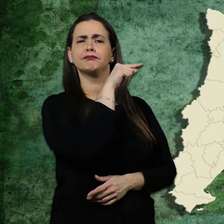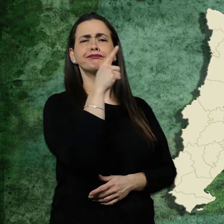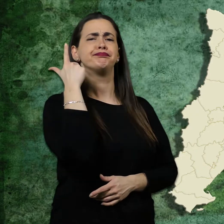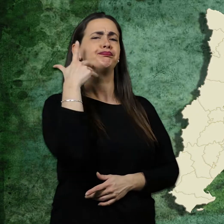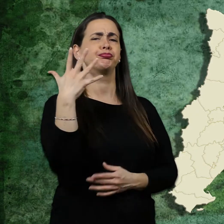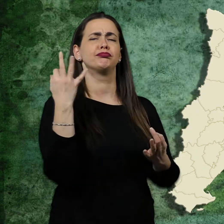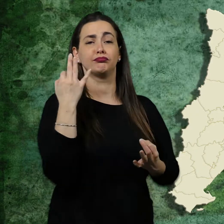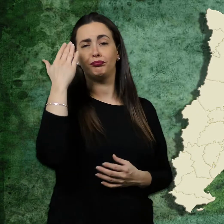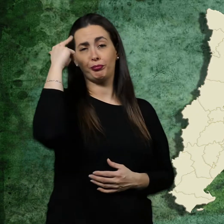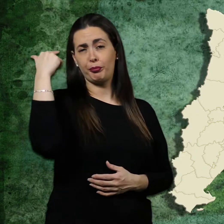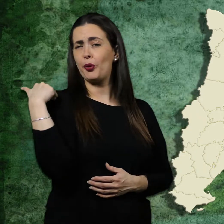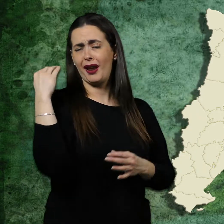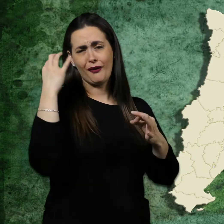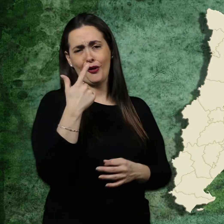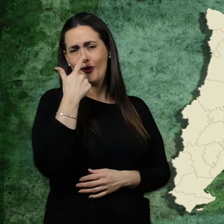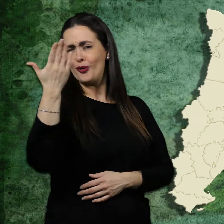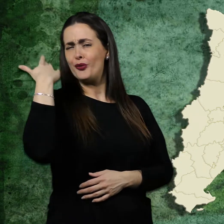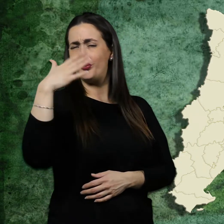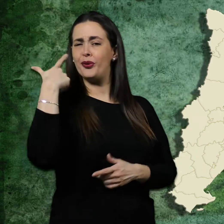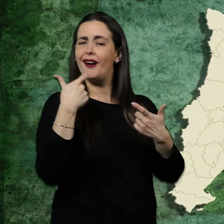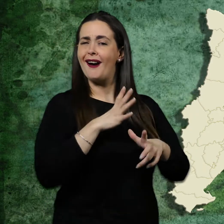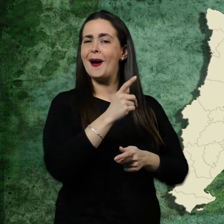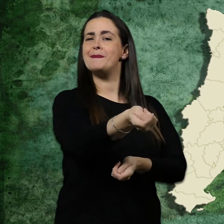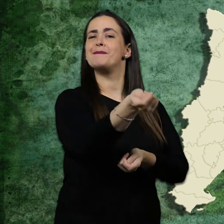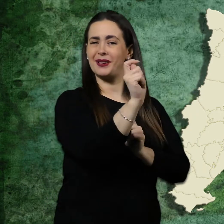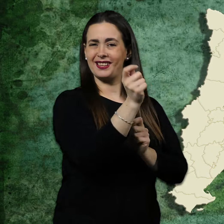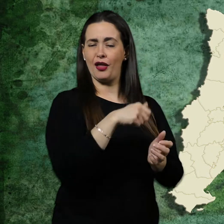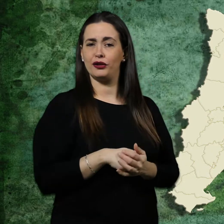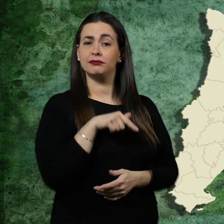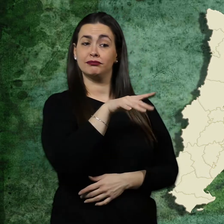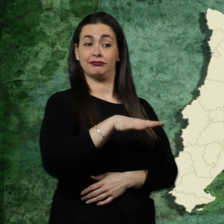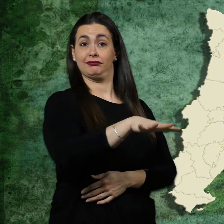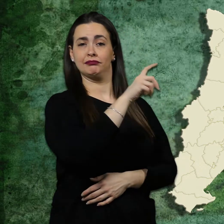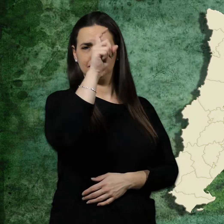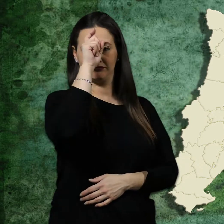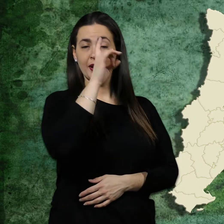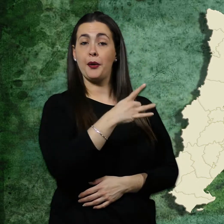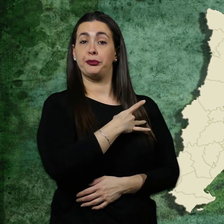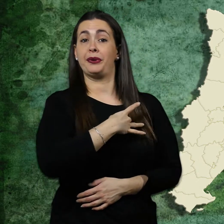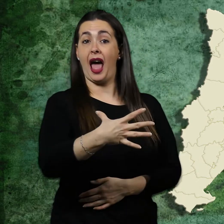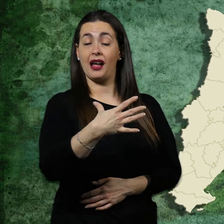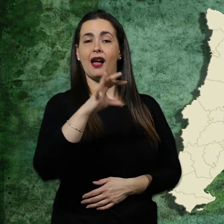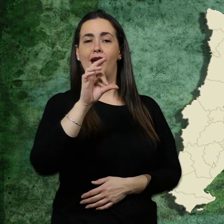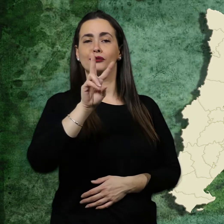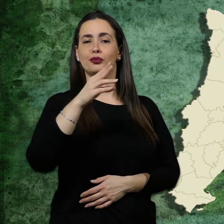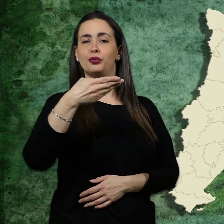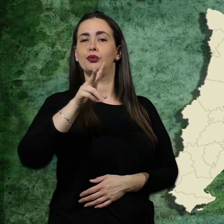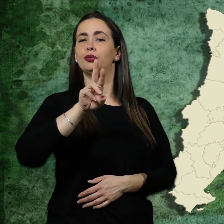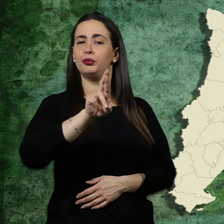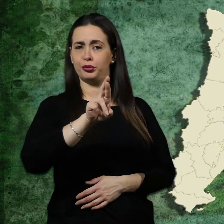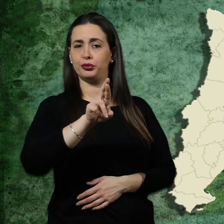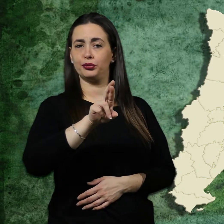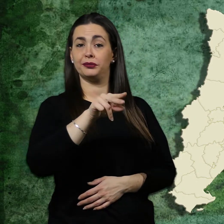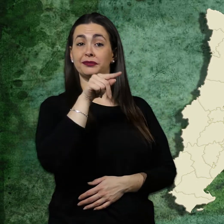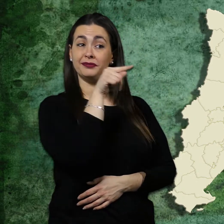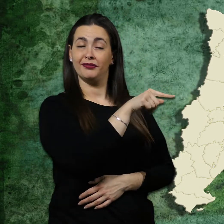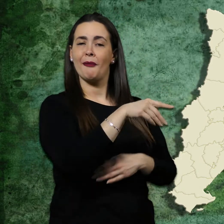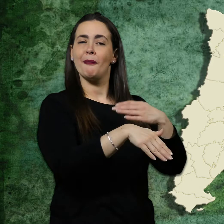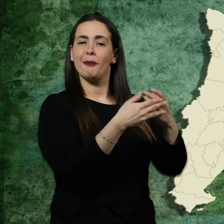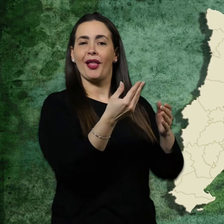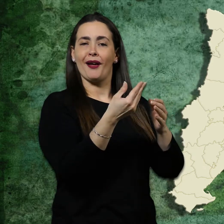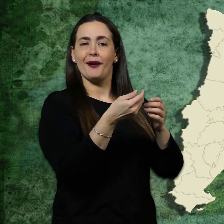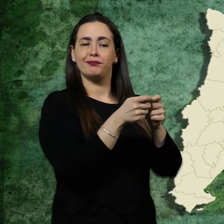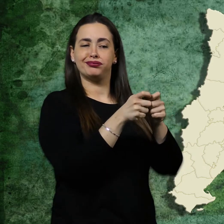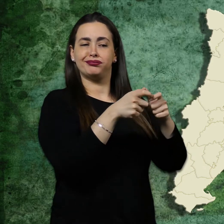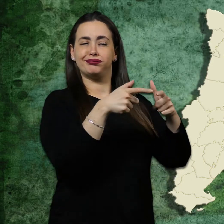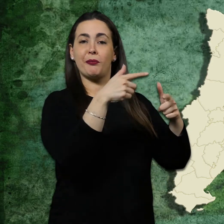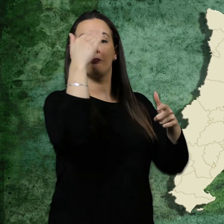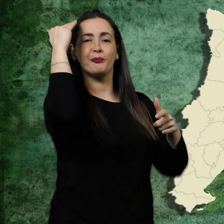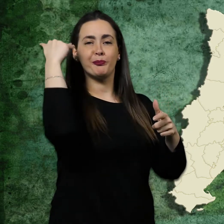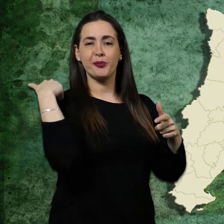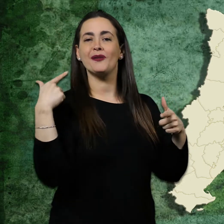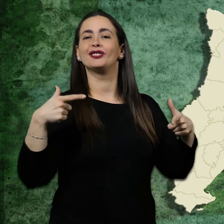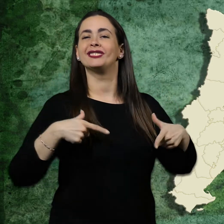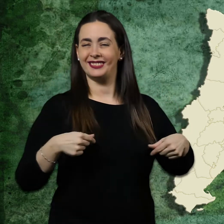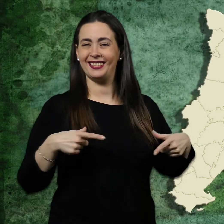Destacat: De l'antic poble de pescadors anomenat la "Blanca Subur", neix la vila de Sitges,